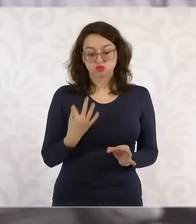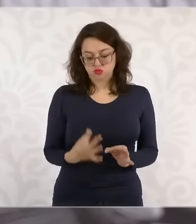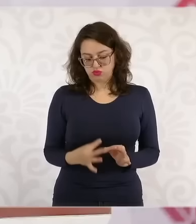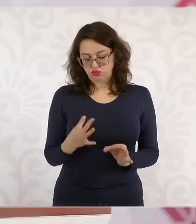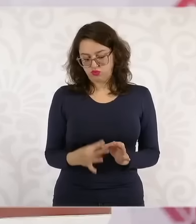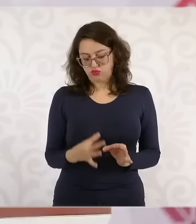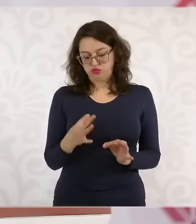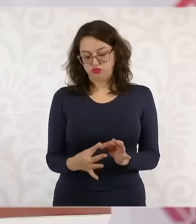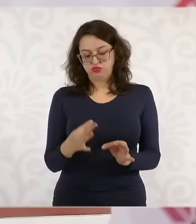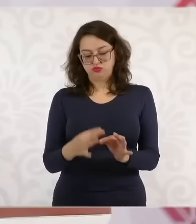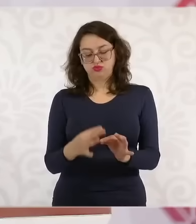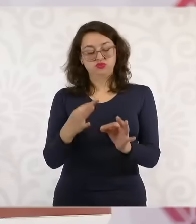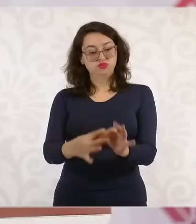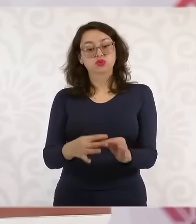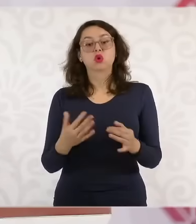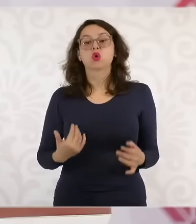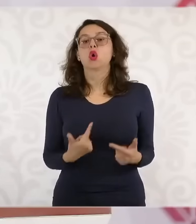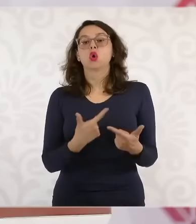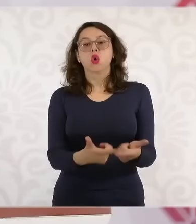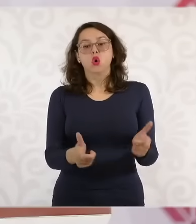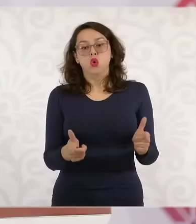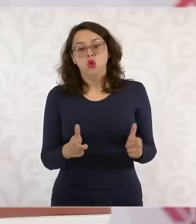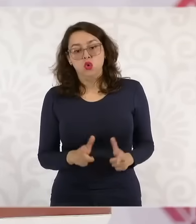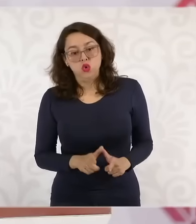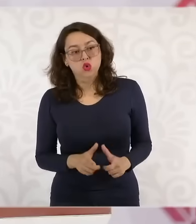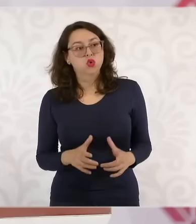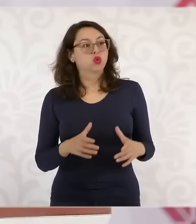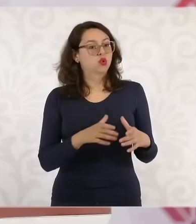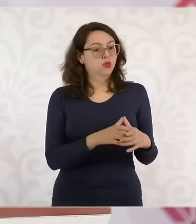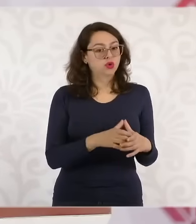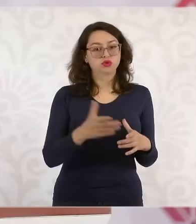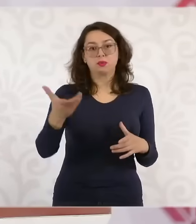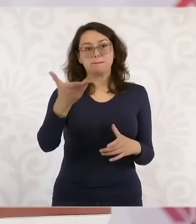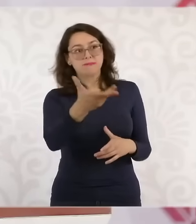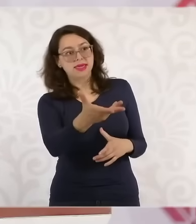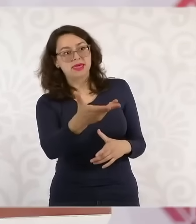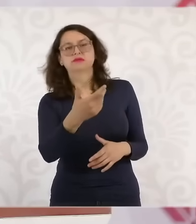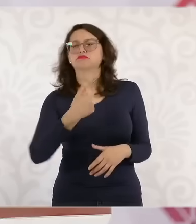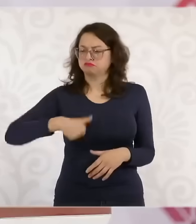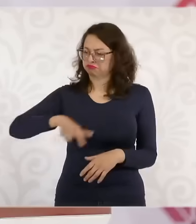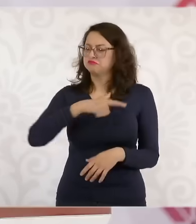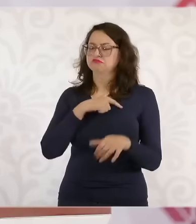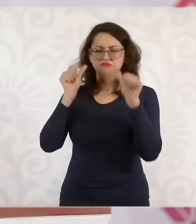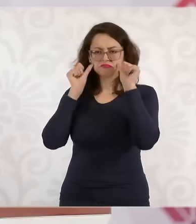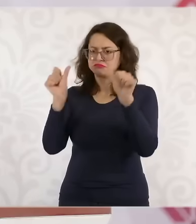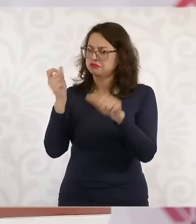con todas los que tienen alguna que piden alguna intervención nuestra y lo vamos a seguir haciendo.